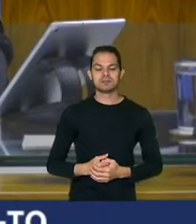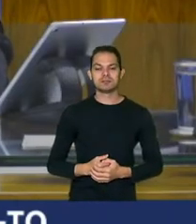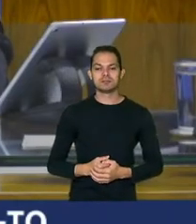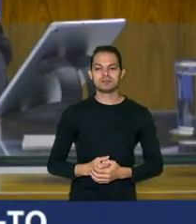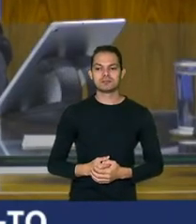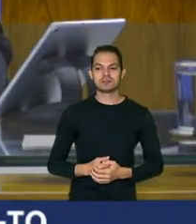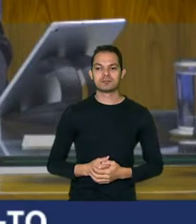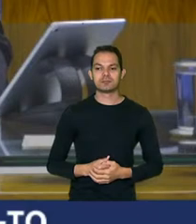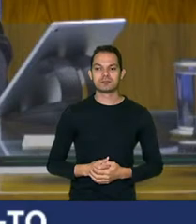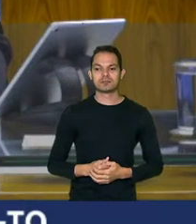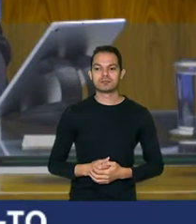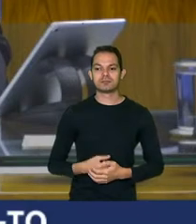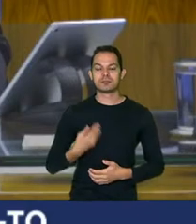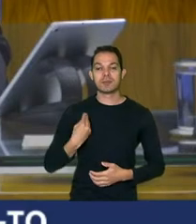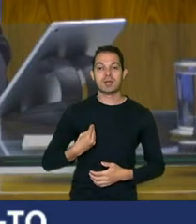DO TOCANTINS COM A PRESENÇA FIRME, COM UMA PRESENÇA QUE